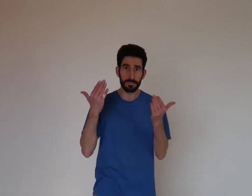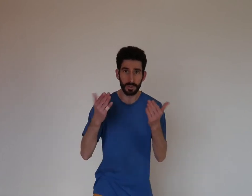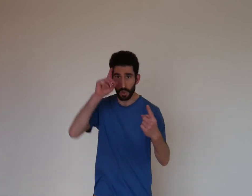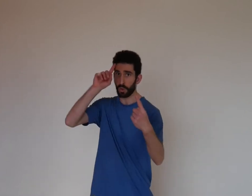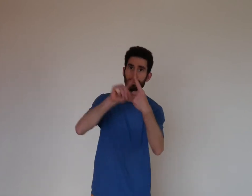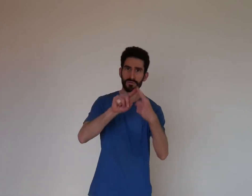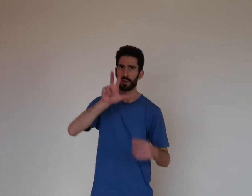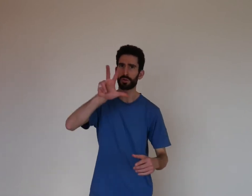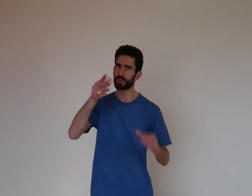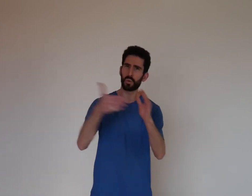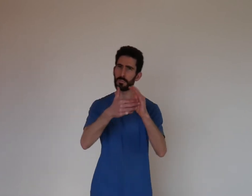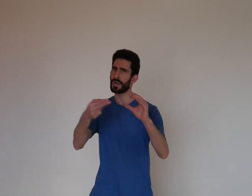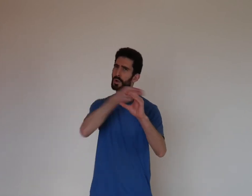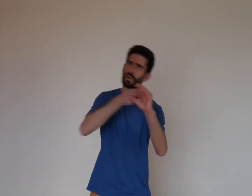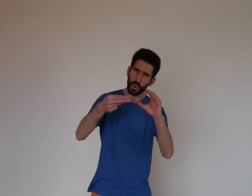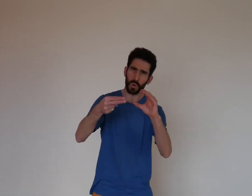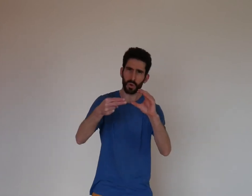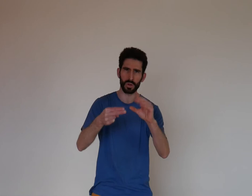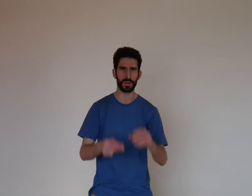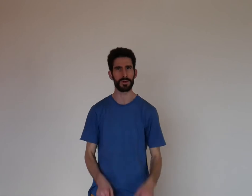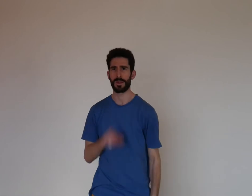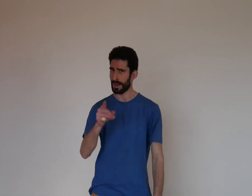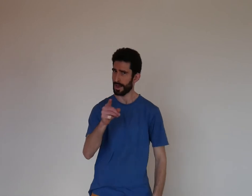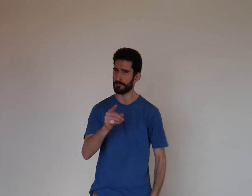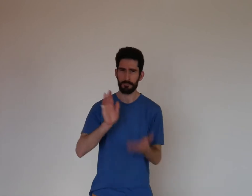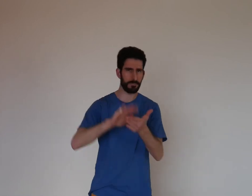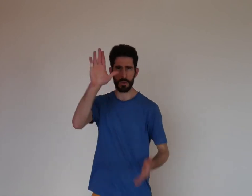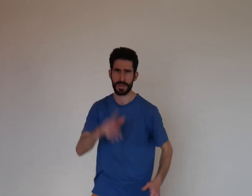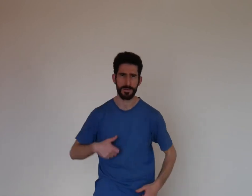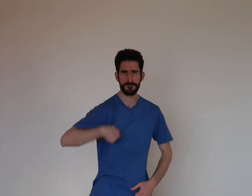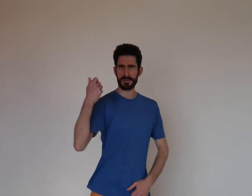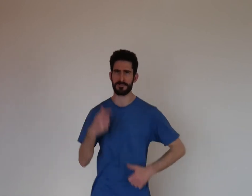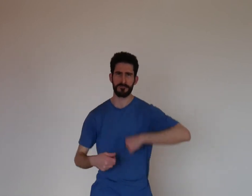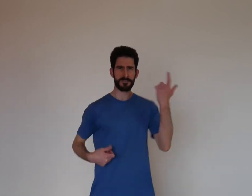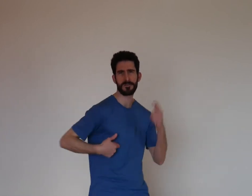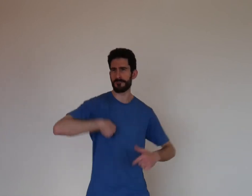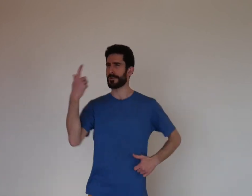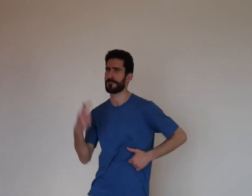Maintenant, l'objectif est porté à 3000€. Là, promis, je ferais un strip-tease.